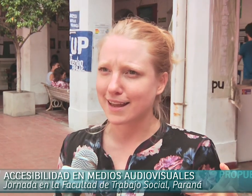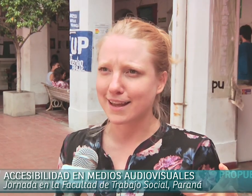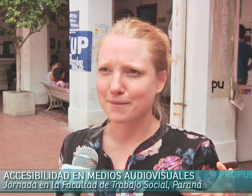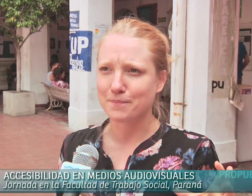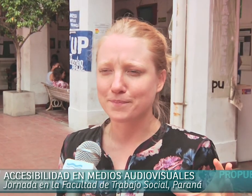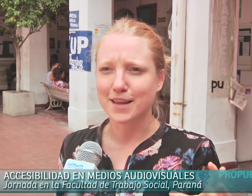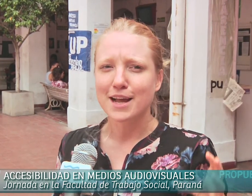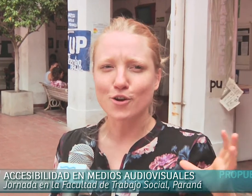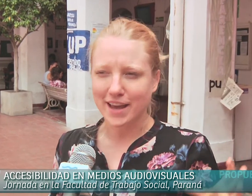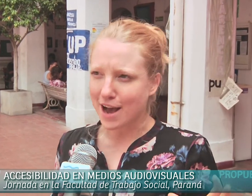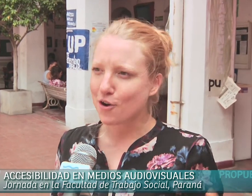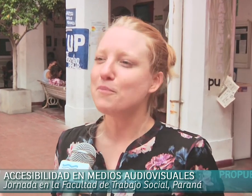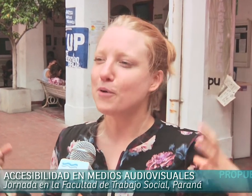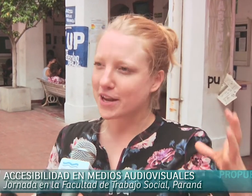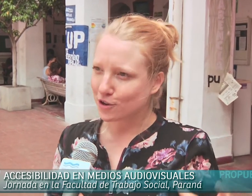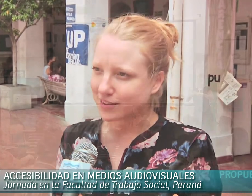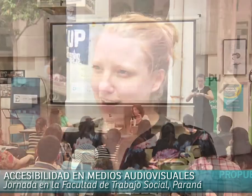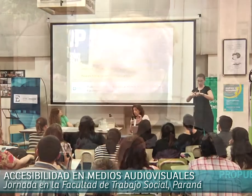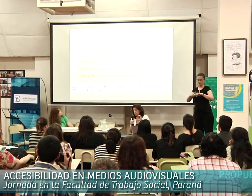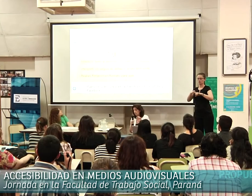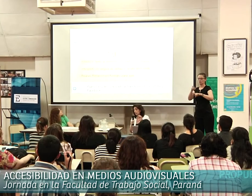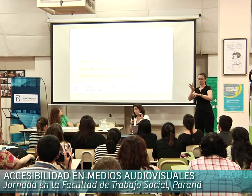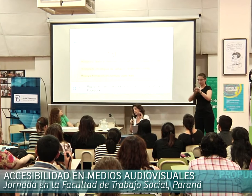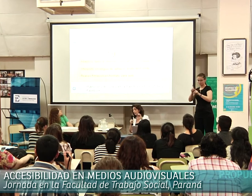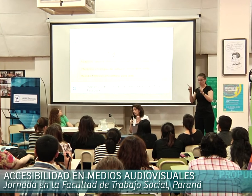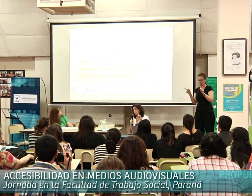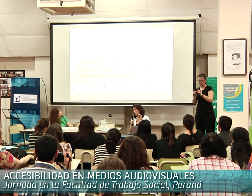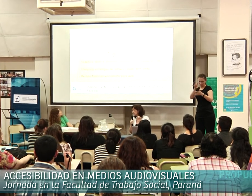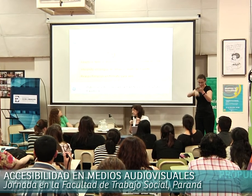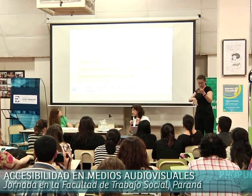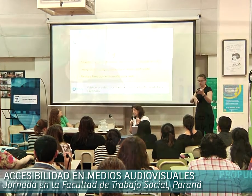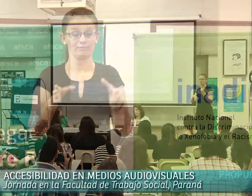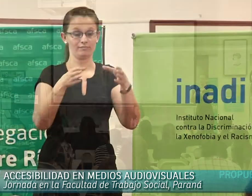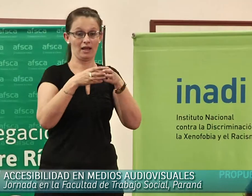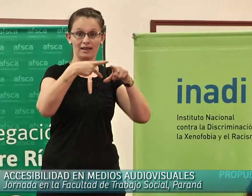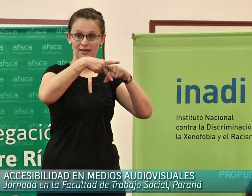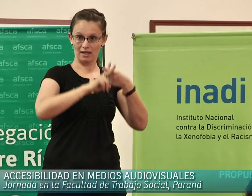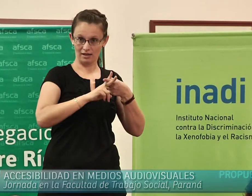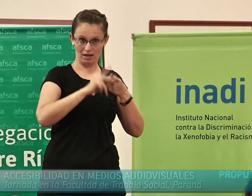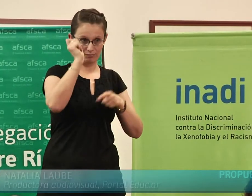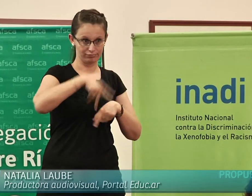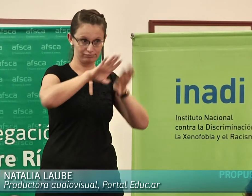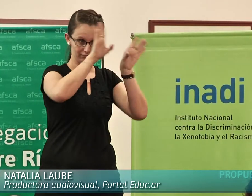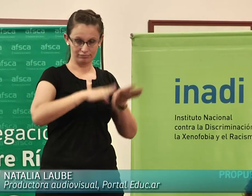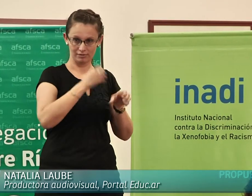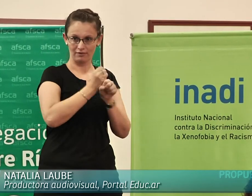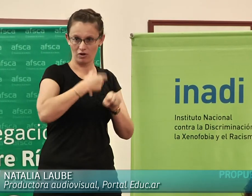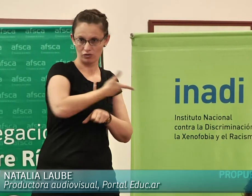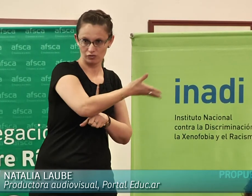lo que hago, poder contarlo y poder meter la temática accesibilidad